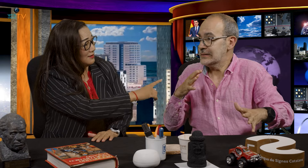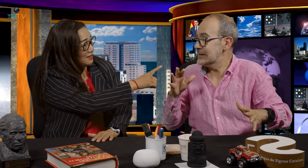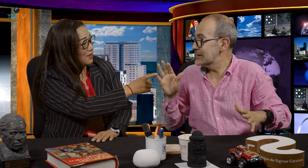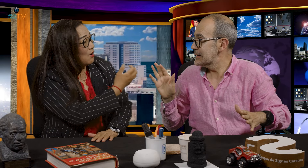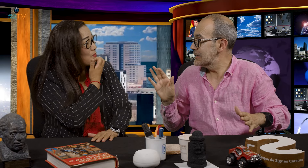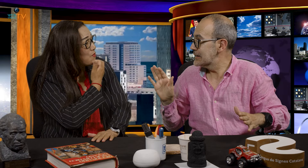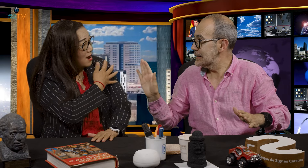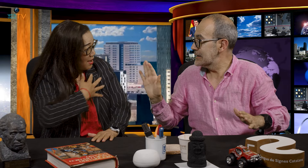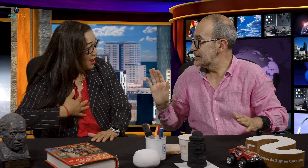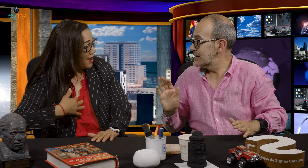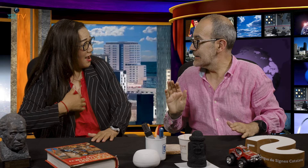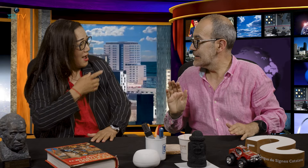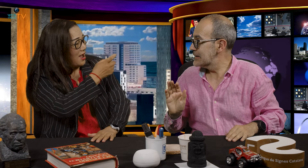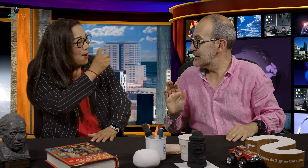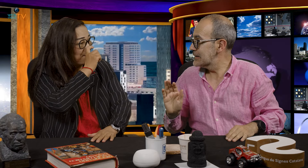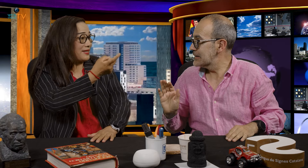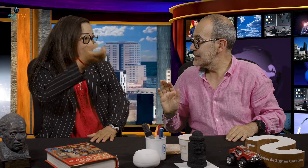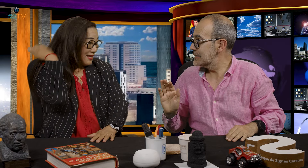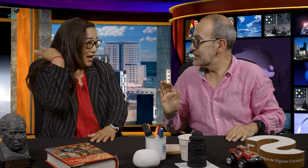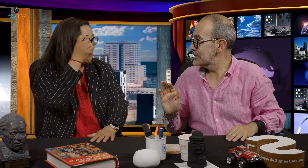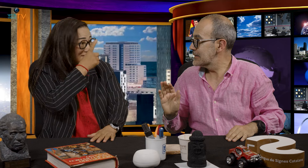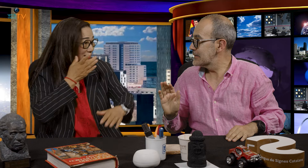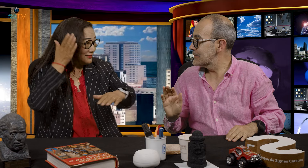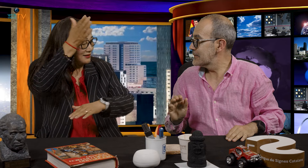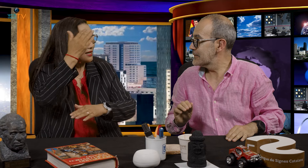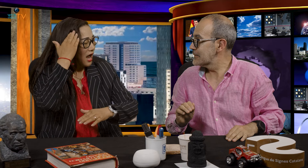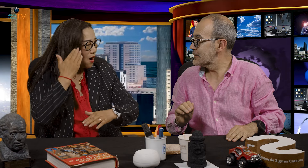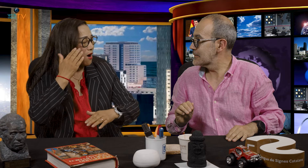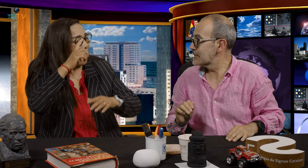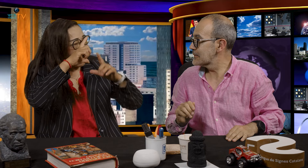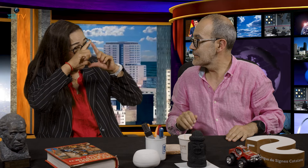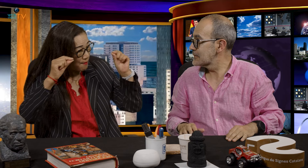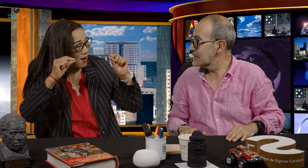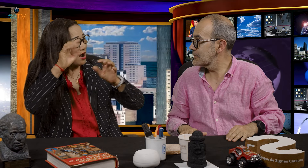Eh, el año pasado fuiste al Corea del Sur, comunicas con lengua de japon y corea del sur,